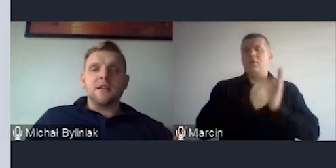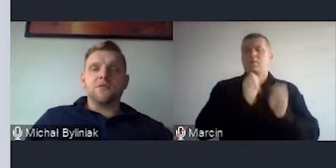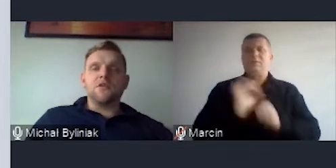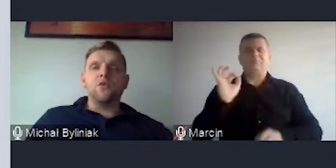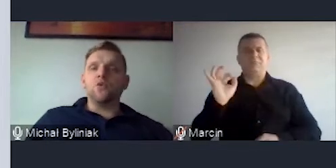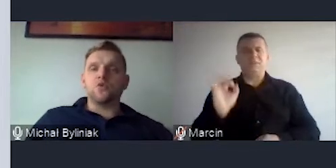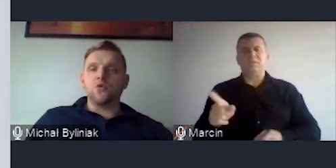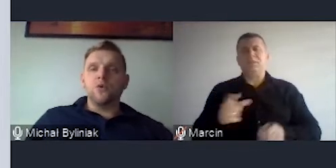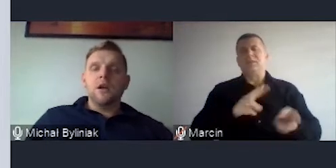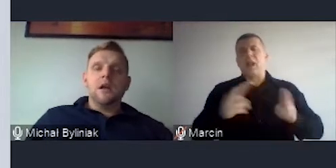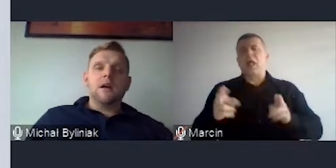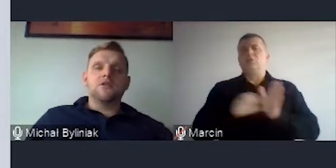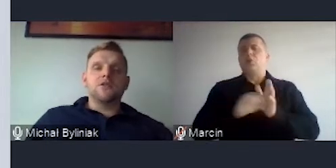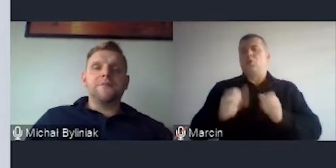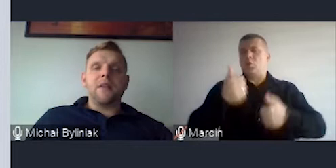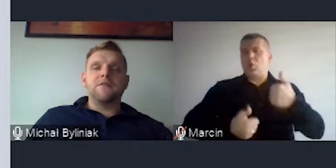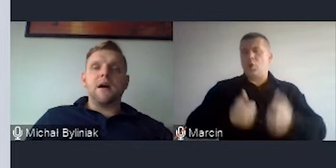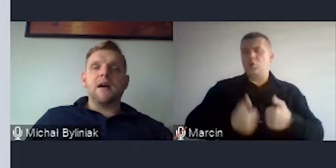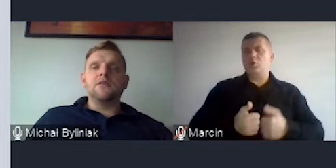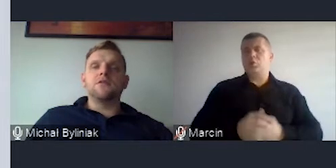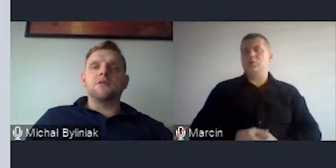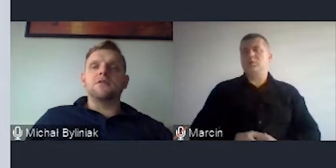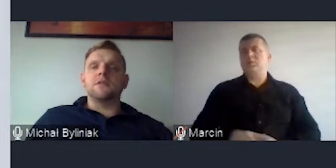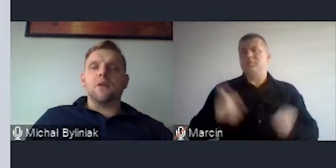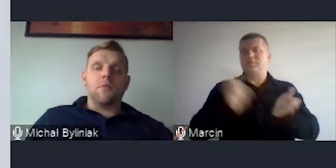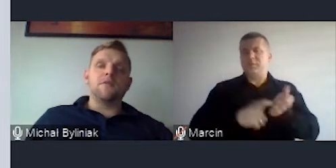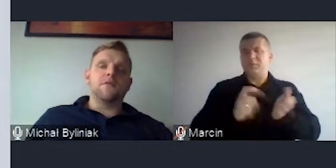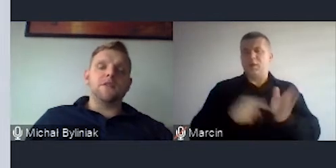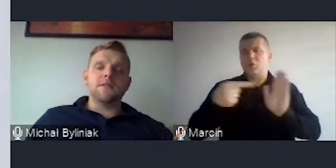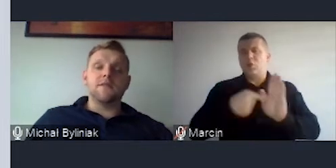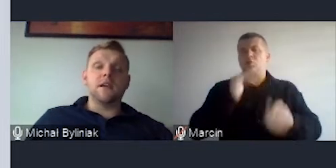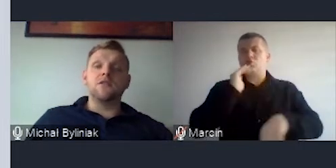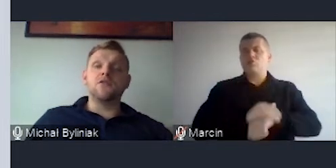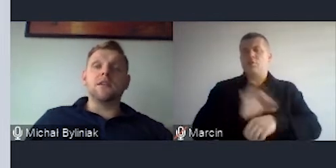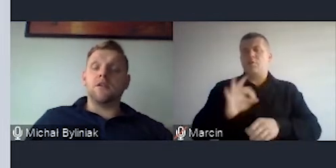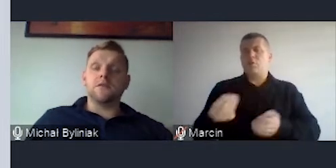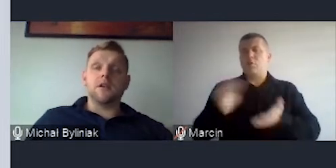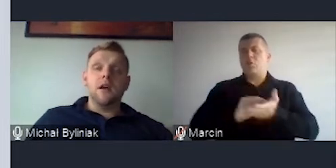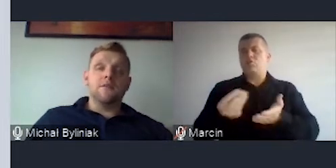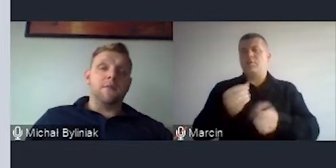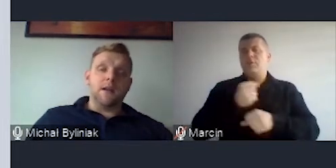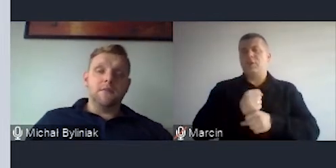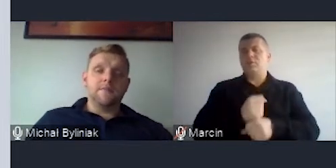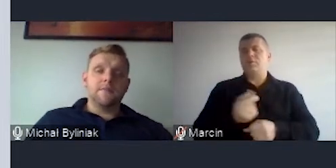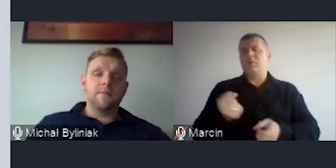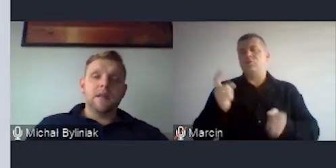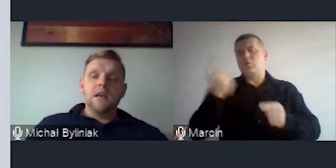zależą od konkursu czy wymagań dotyczących umowy o dofinansowanie, jakiś dodatkowych wymagań.